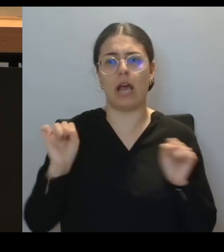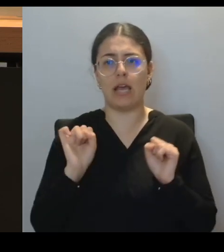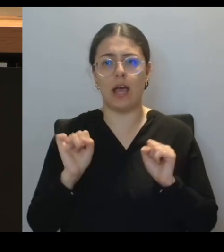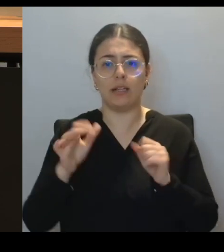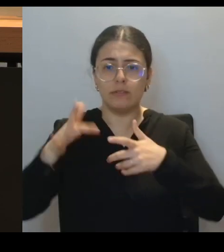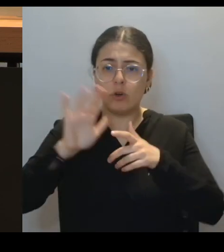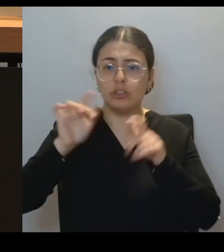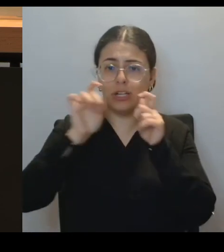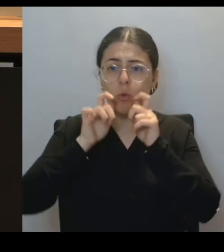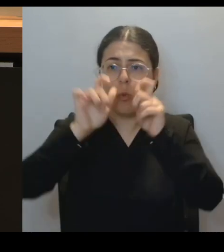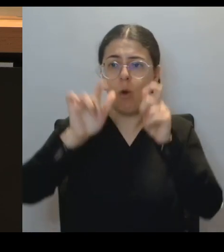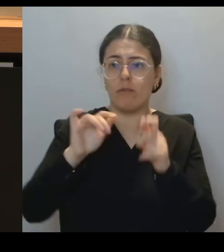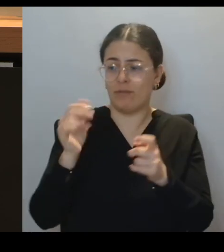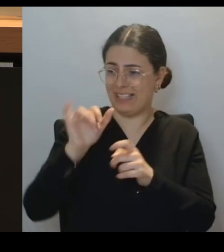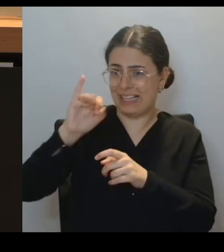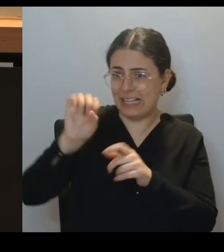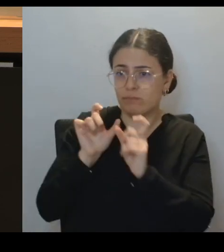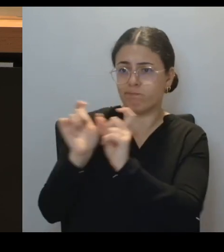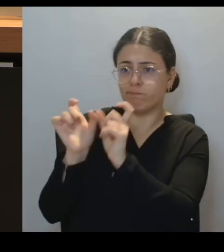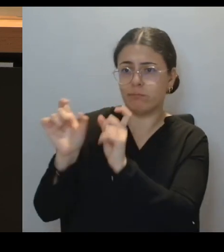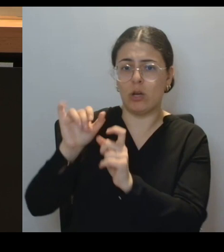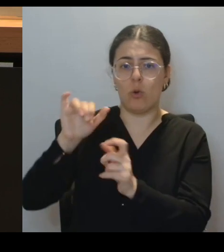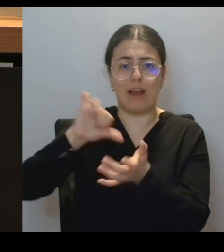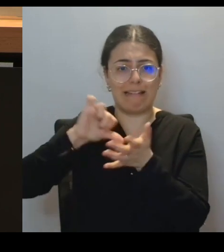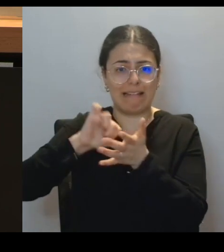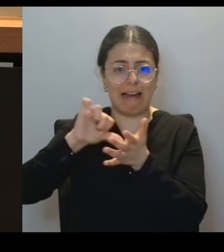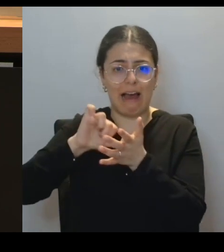auch gegen die Kriminalisierung von Kurdinnen in Deutschland einsetzen.